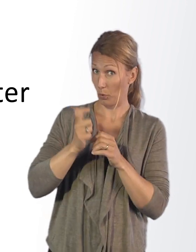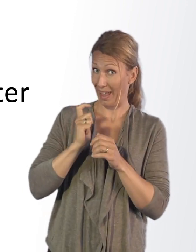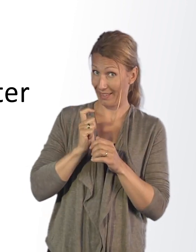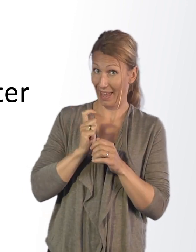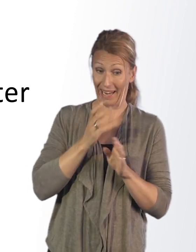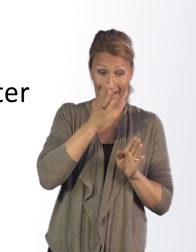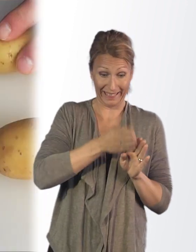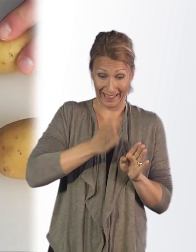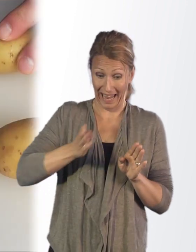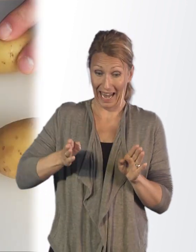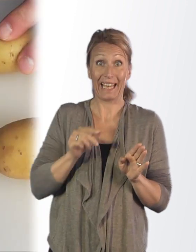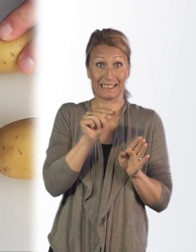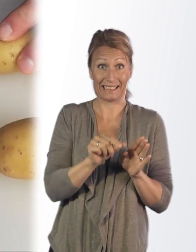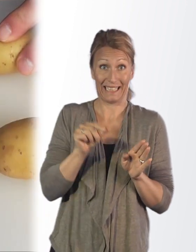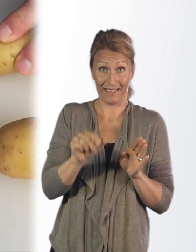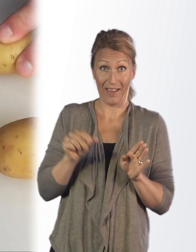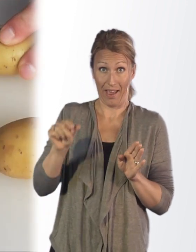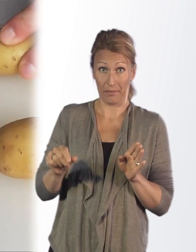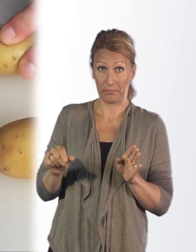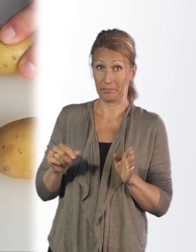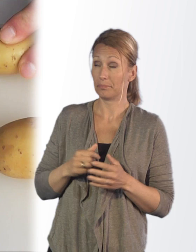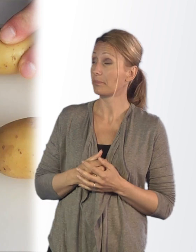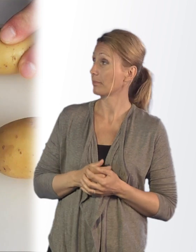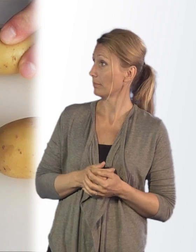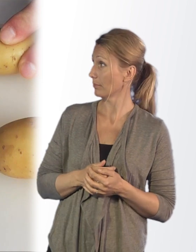Del 3 poteter i skiver.